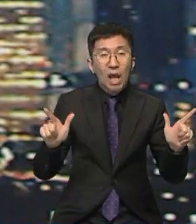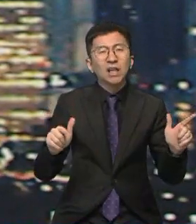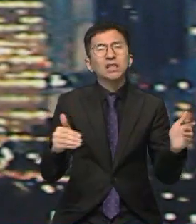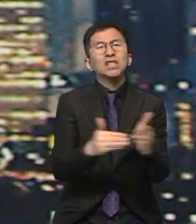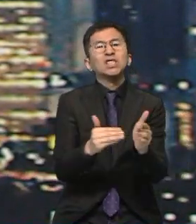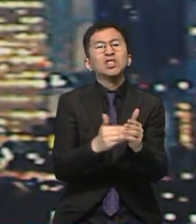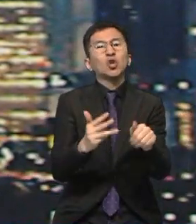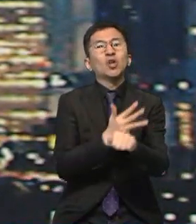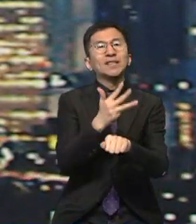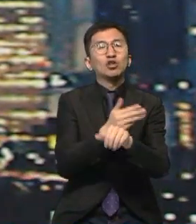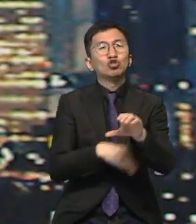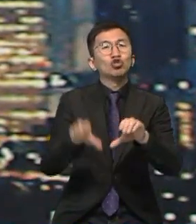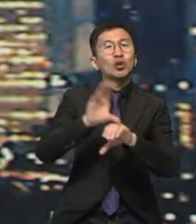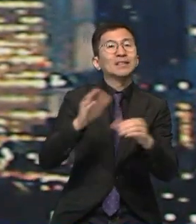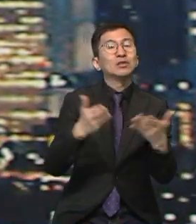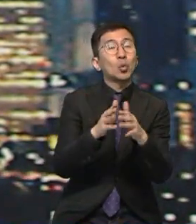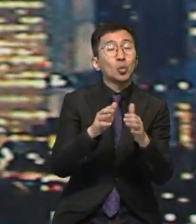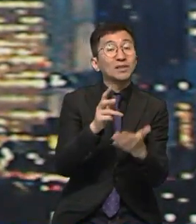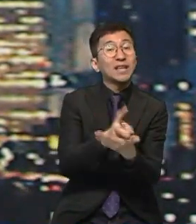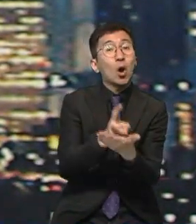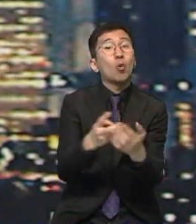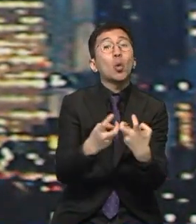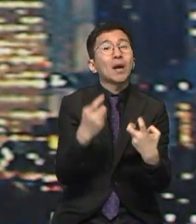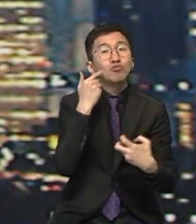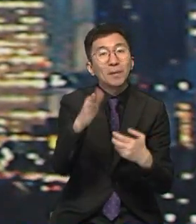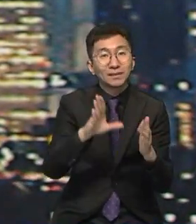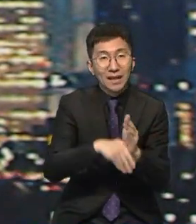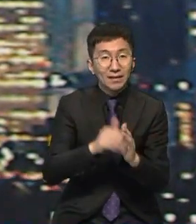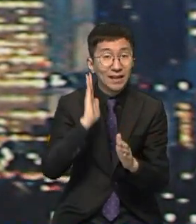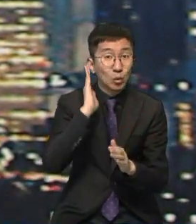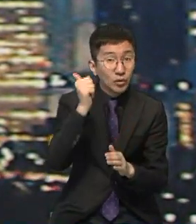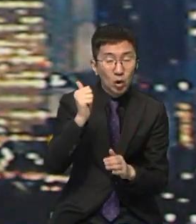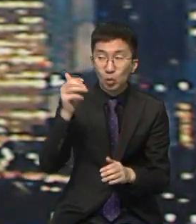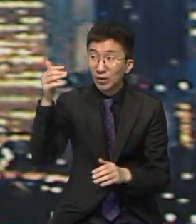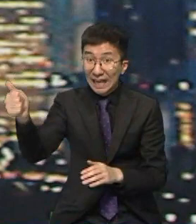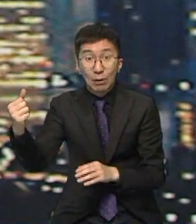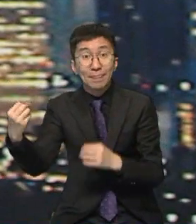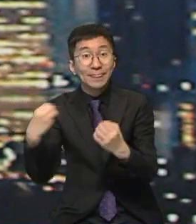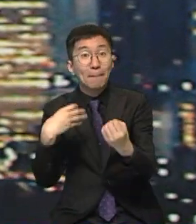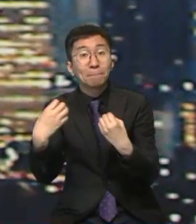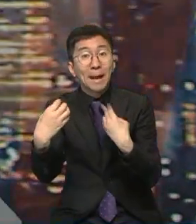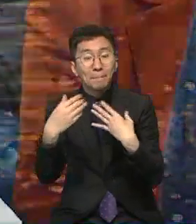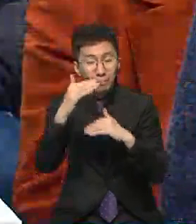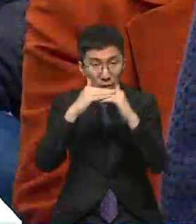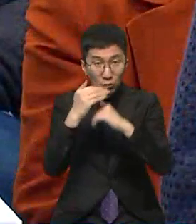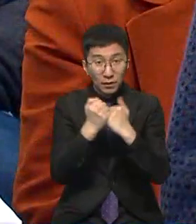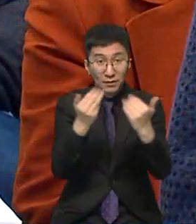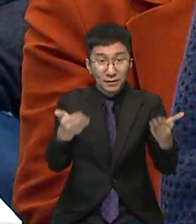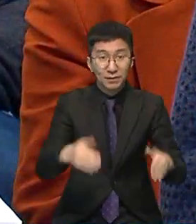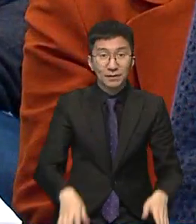단도직입적으로 물었는데요. 대통령과 장관 답변이 이랬습니다.